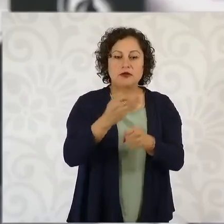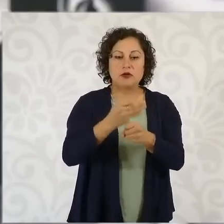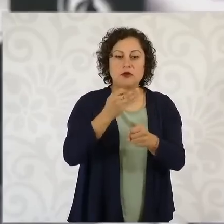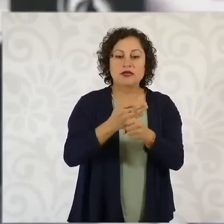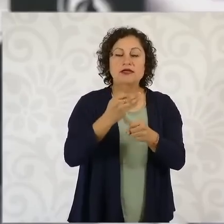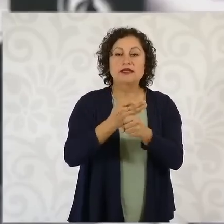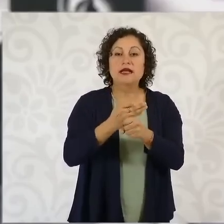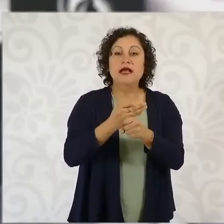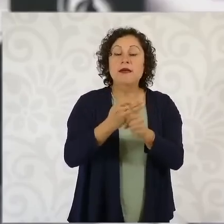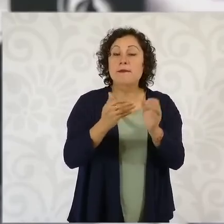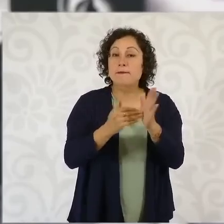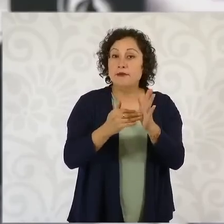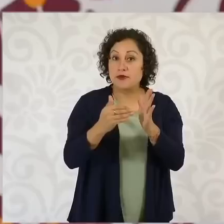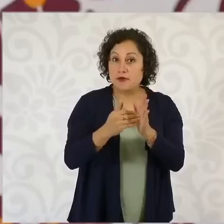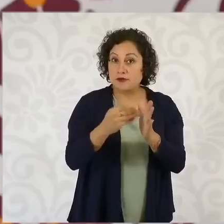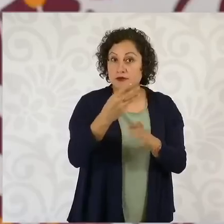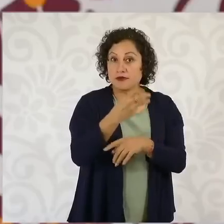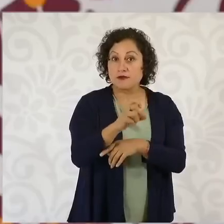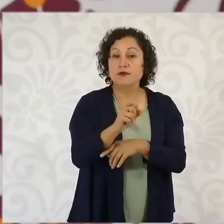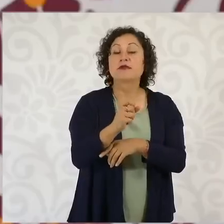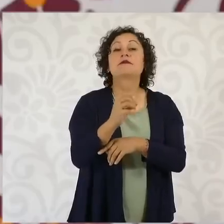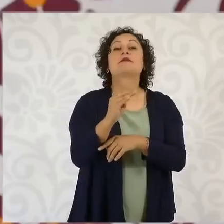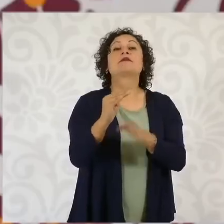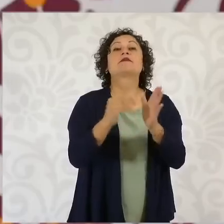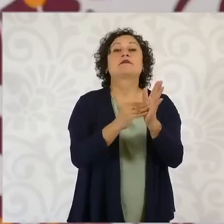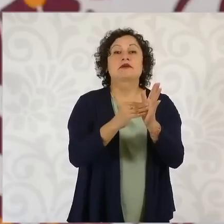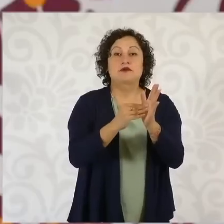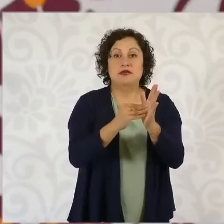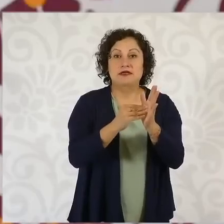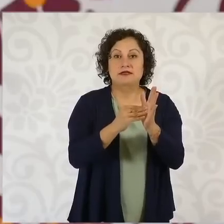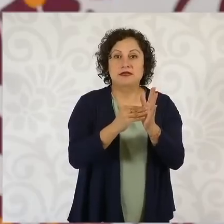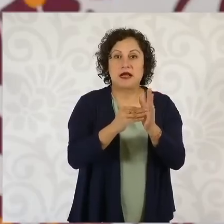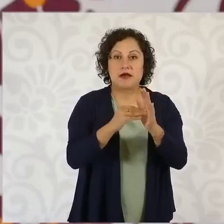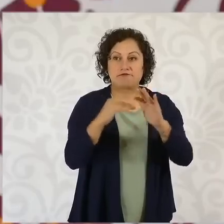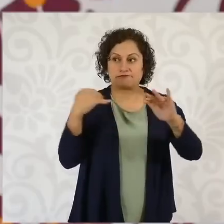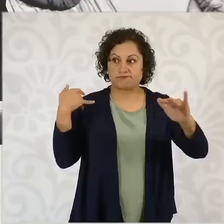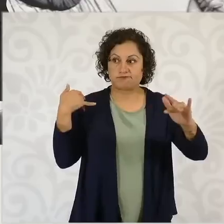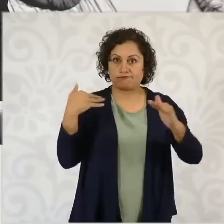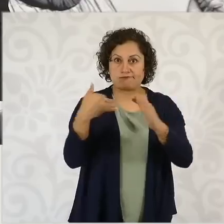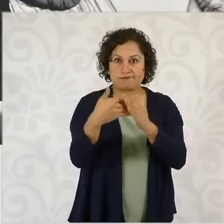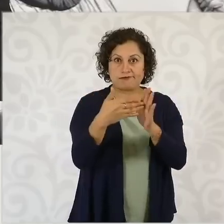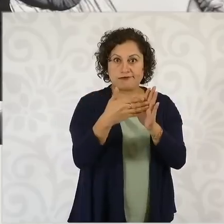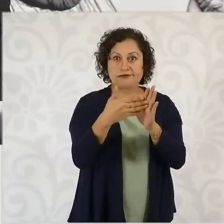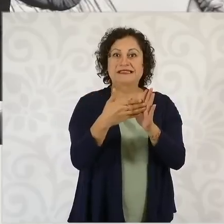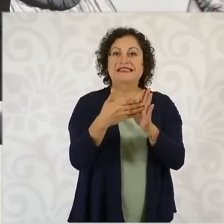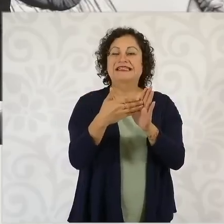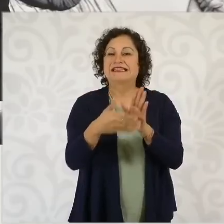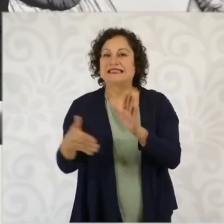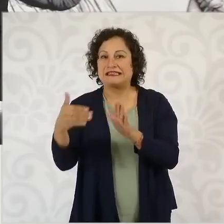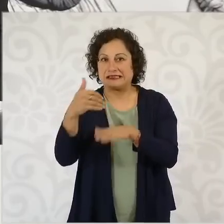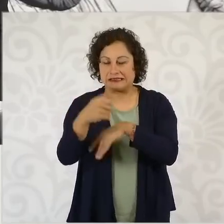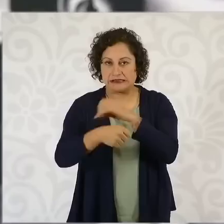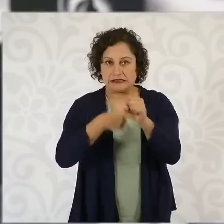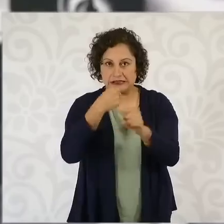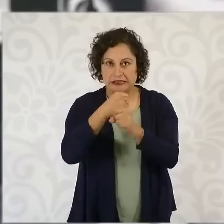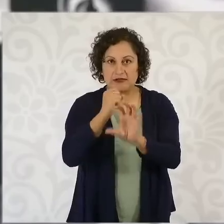todos los sexenio no tenemos cancelaciones nos han ratificado esa cifra hasta el día de hoy